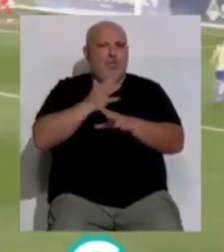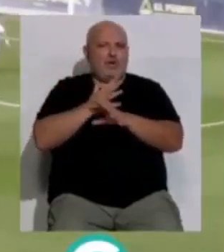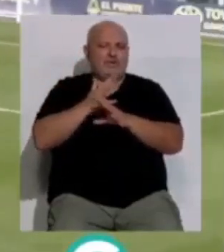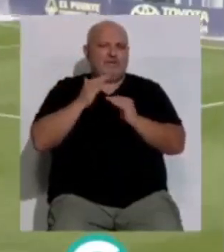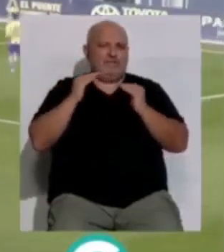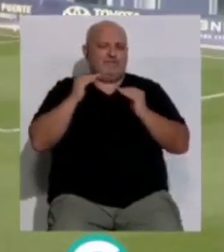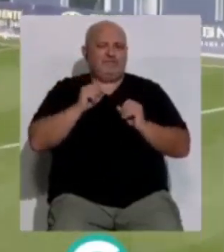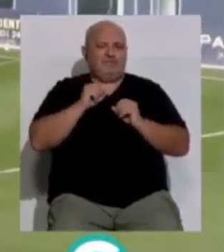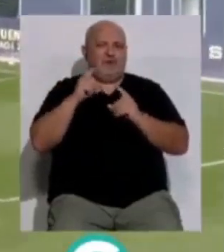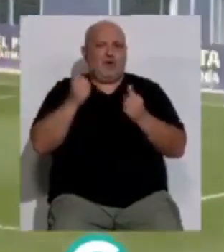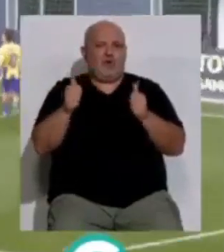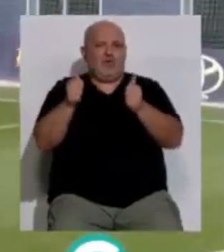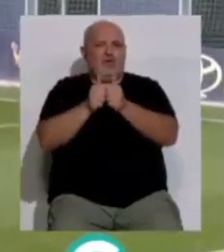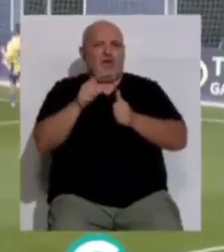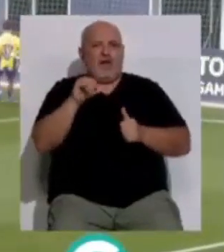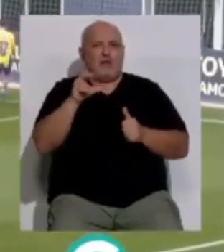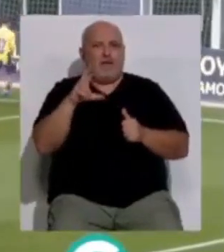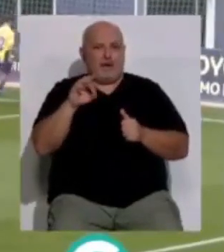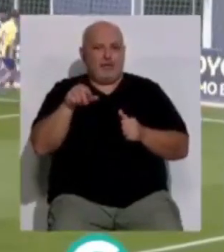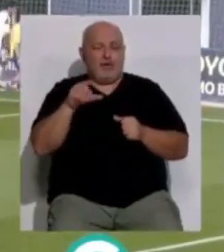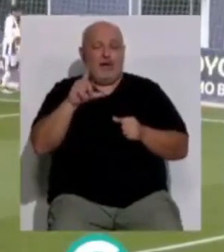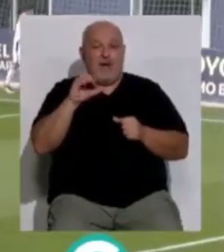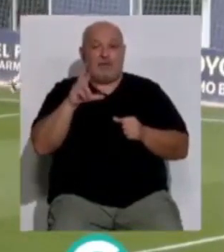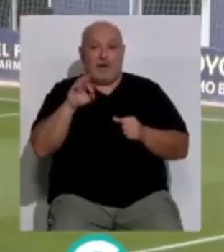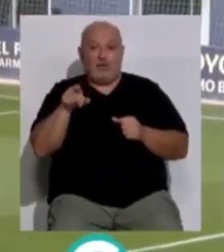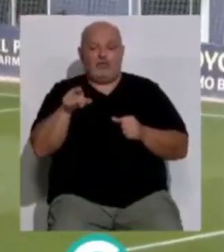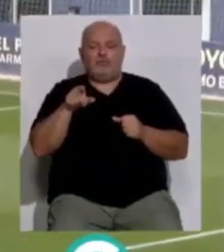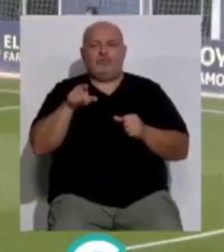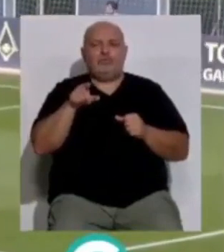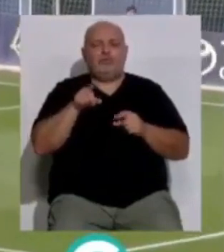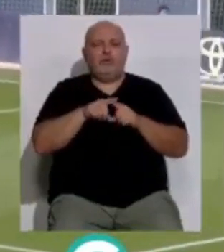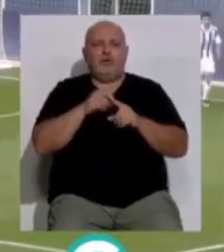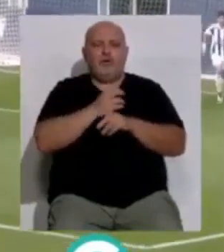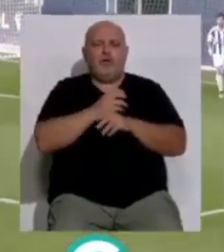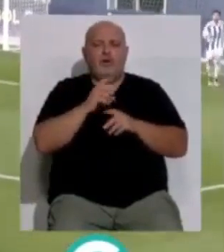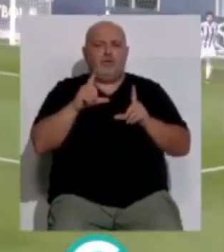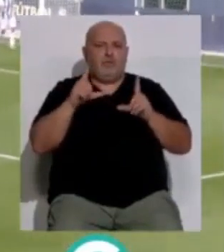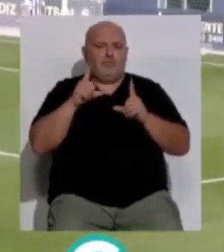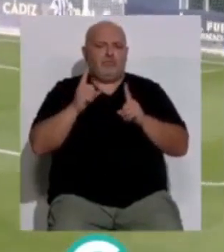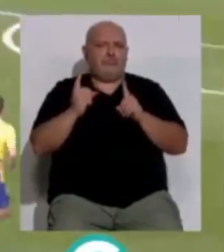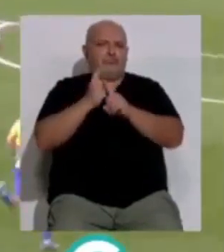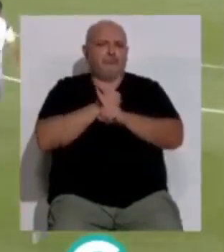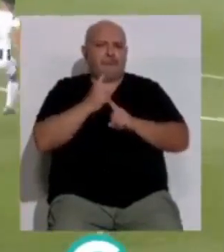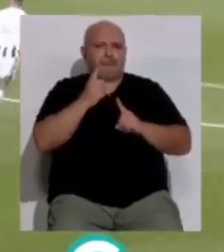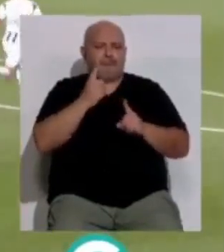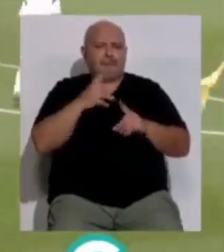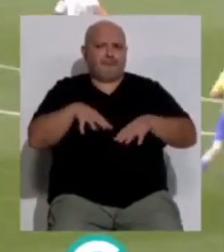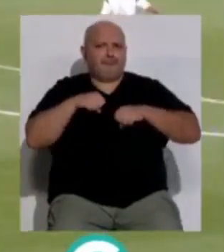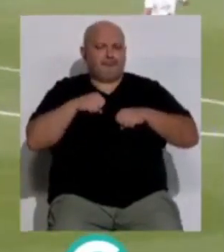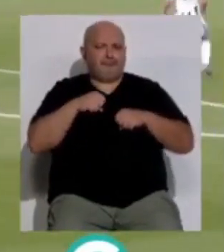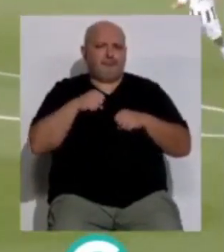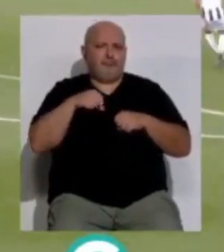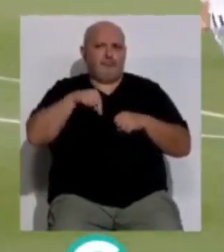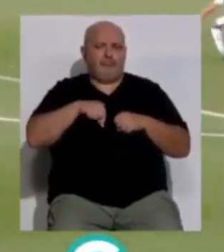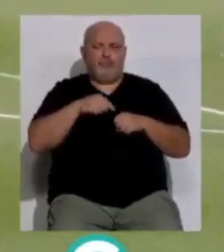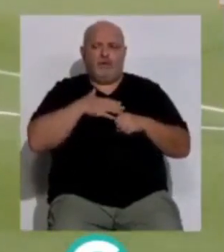estuvo con lautaro y cuando lautaro se fue cogió digamos el protagonismo y dijo acá el jefe de la